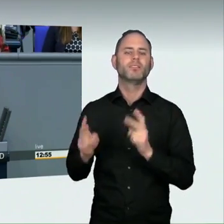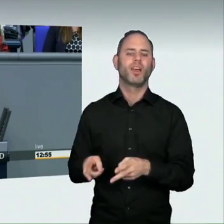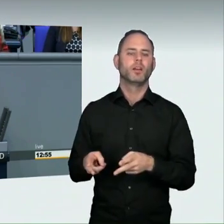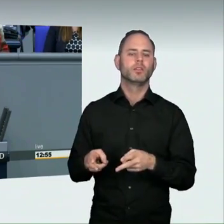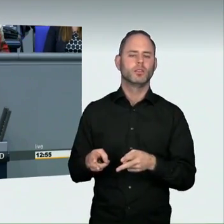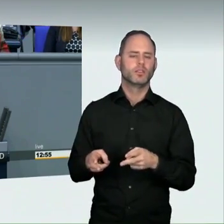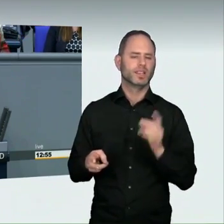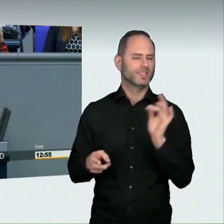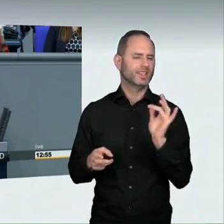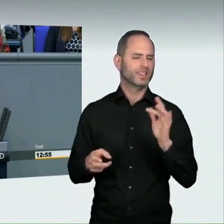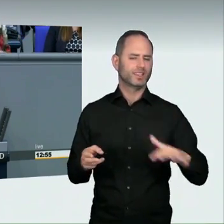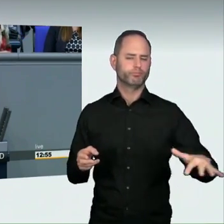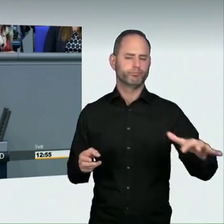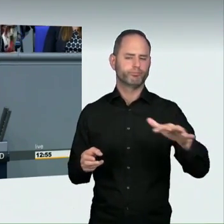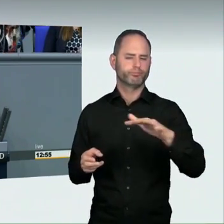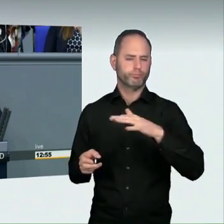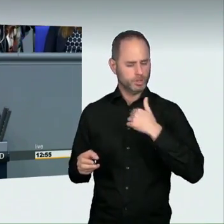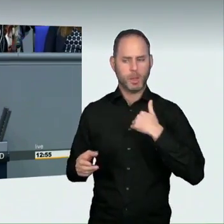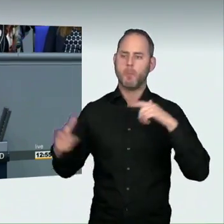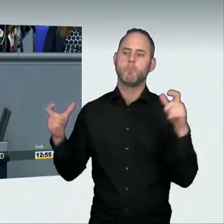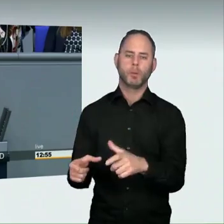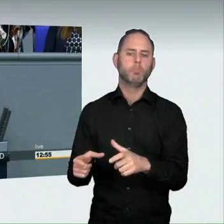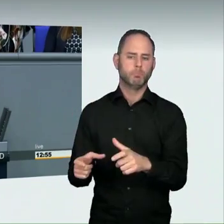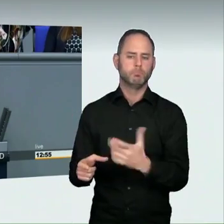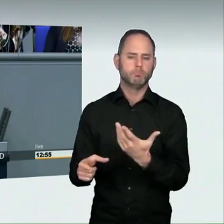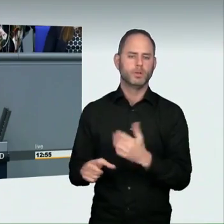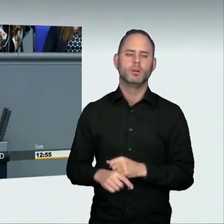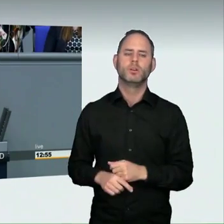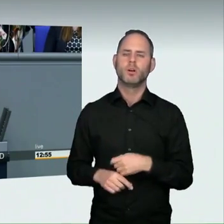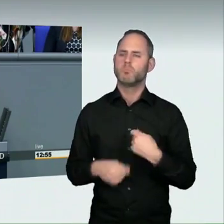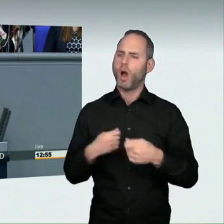weil sie den Makler nur noch dann bezahlen müssen, wenn sie ihn tatsächlich beauftragt haben. Das ist eine große Entlastung